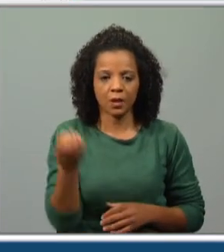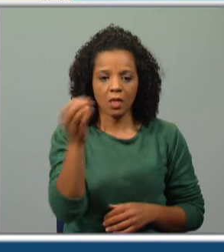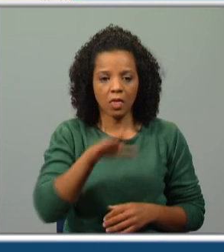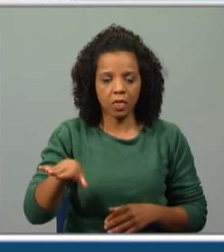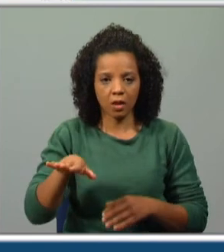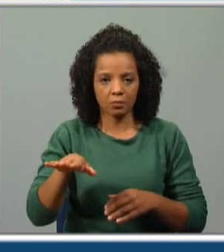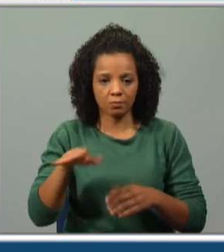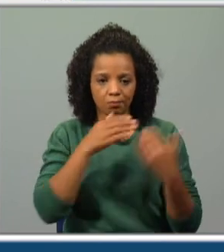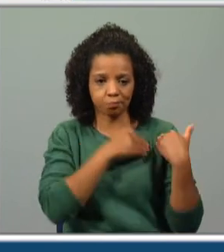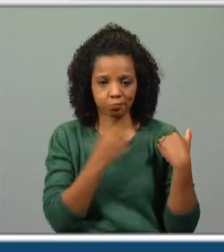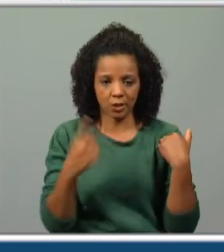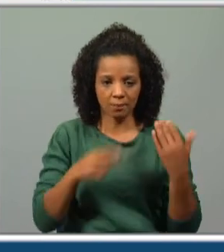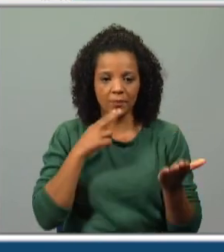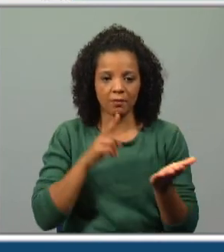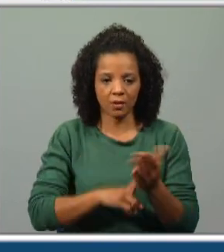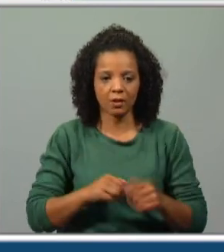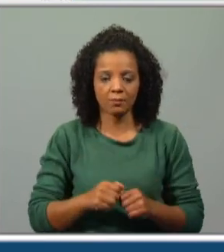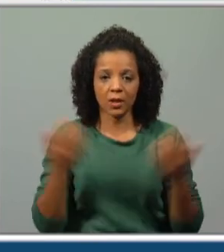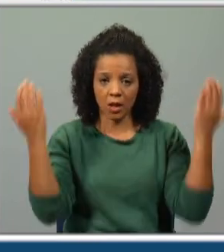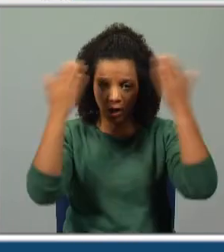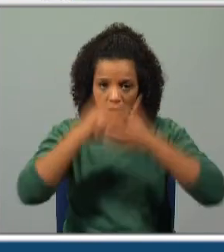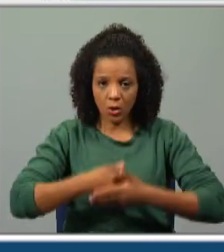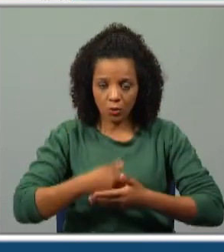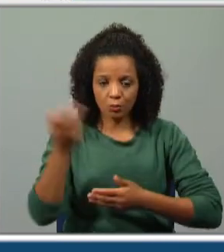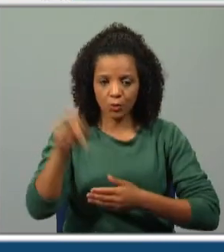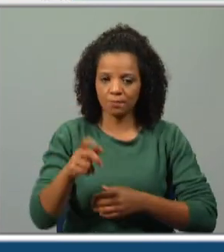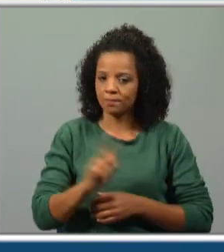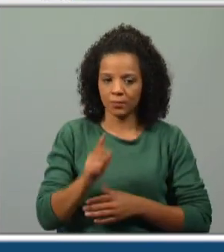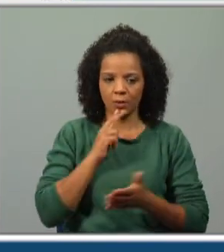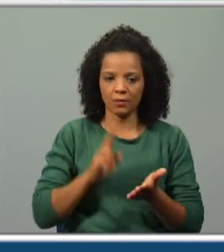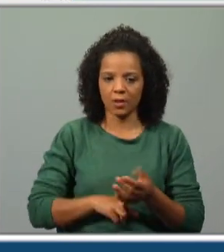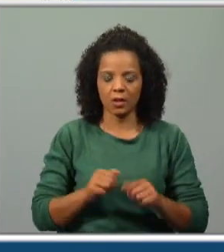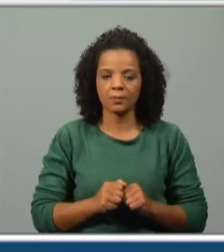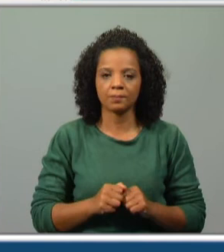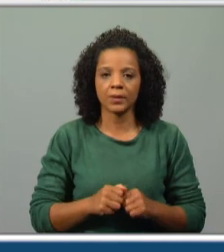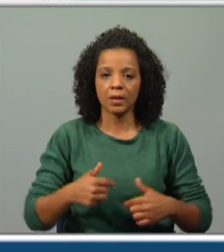ser o cargo é verdade agiram durante a noite não é verdade arriscaram a própria 在該位置是真實的晚上不是真的冒著自己的風險